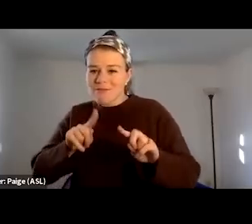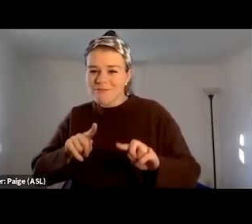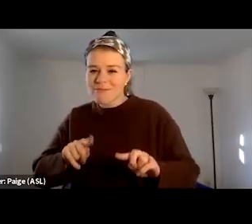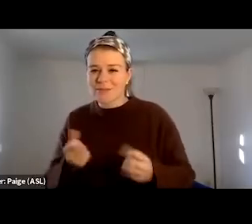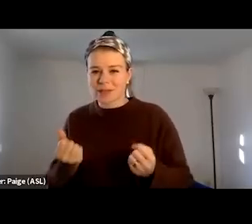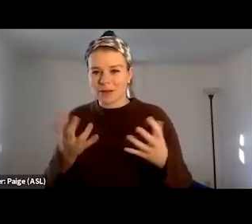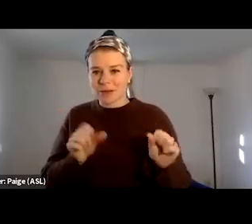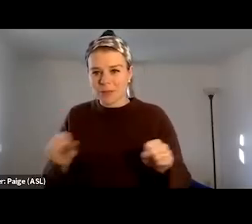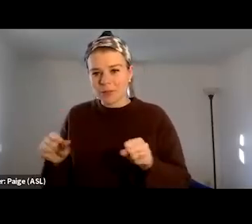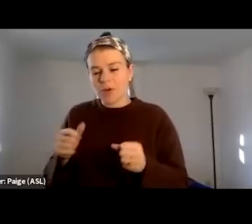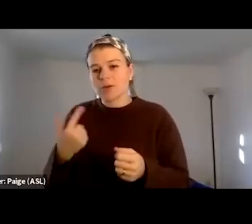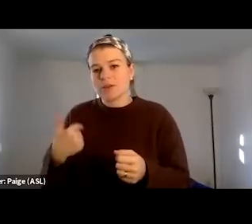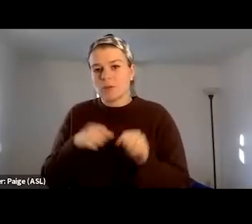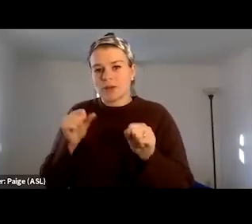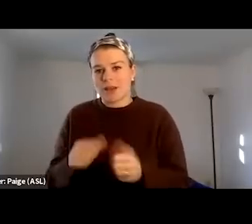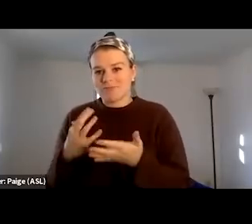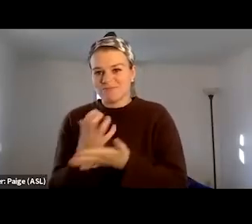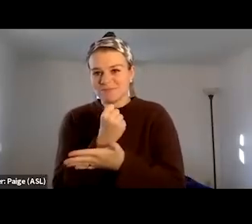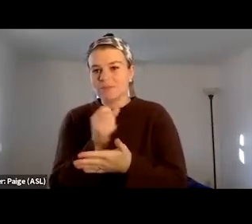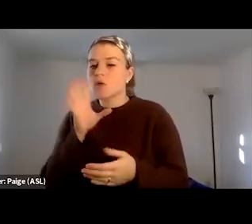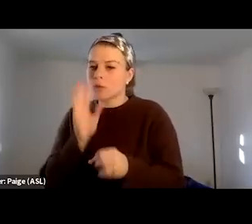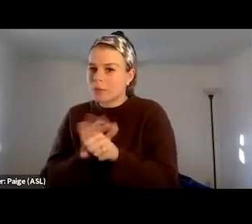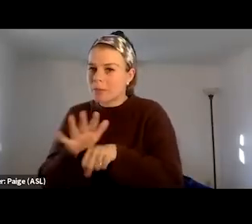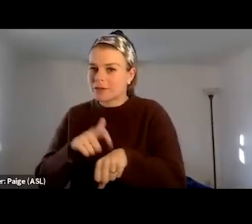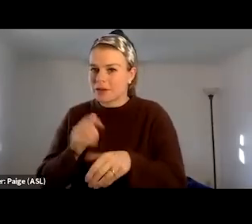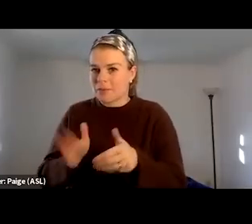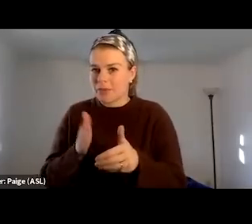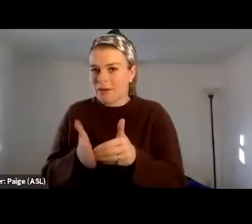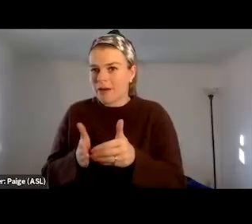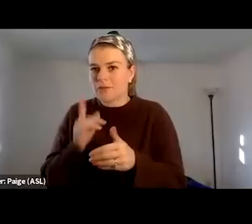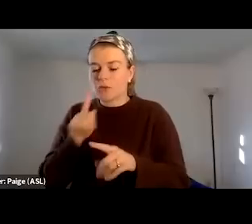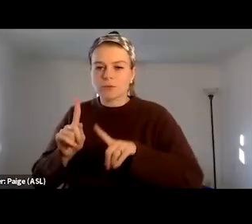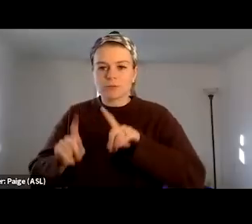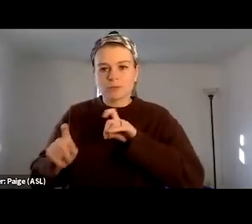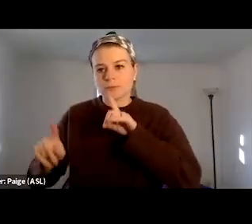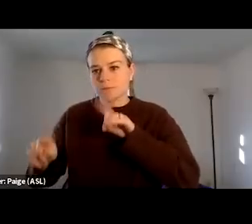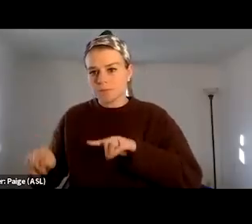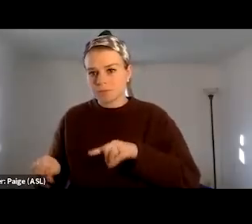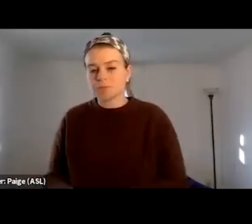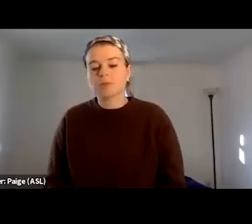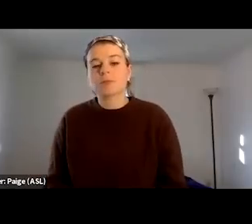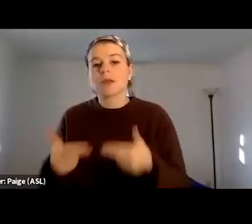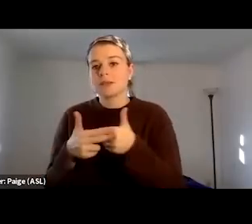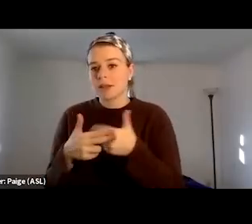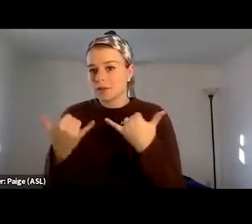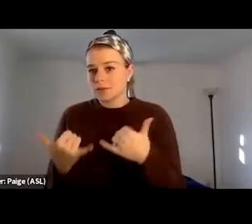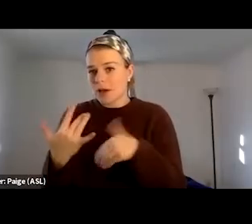al final de la sesión. Habrá una buena cantidad de tiempo para preguntas y respuestas. Las diapositivas están disponibles ahora en inglés